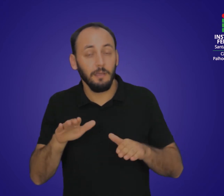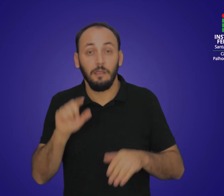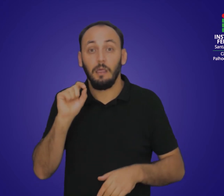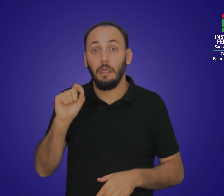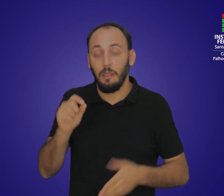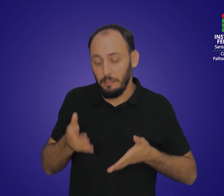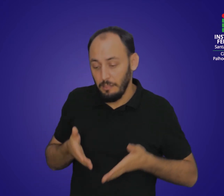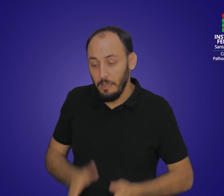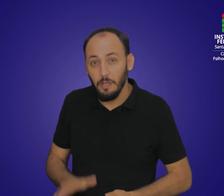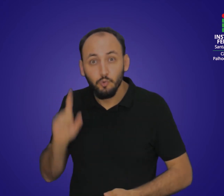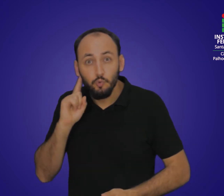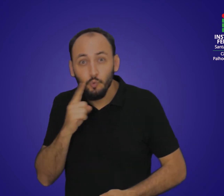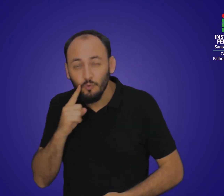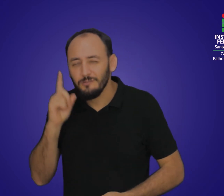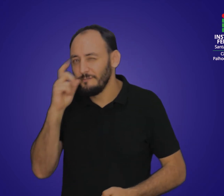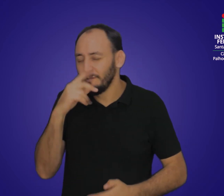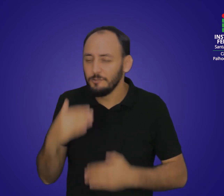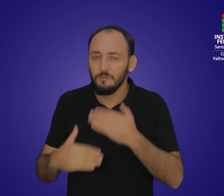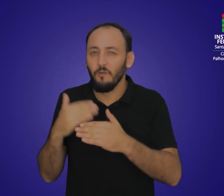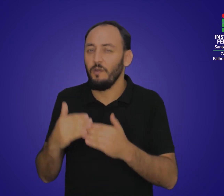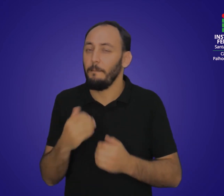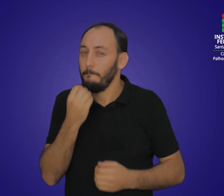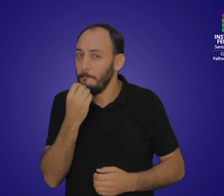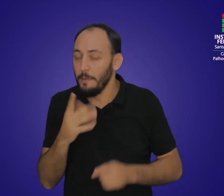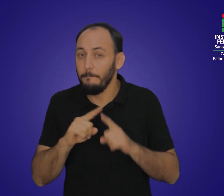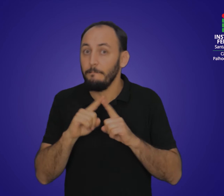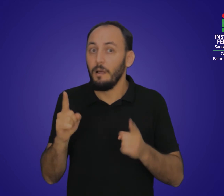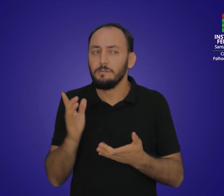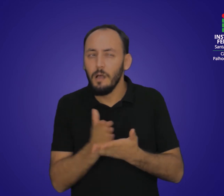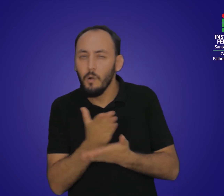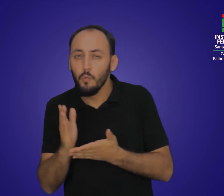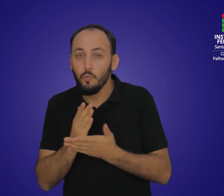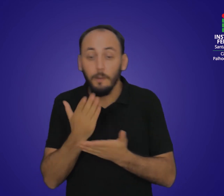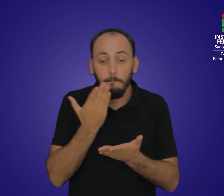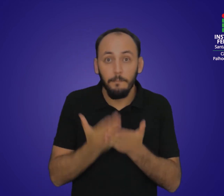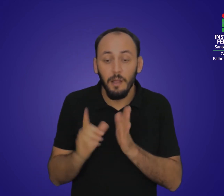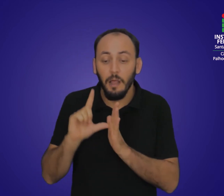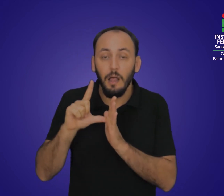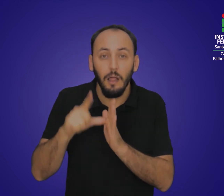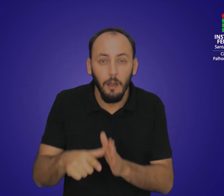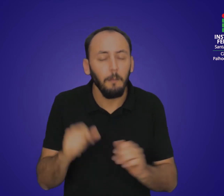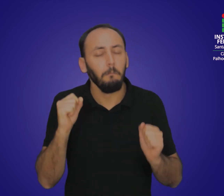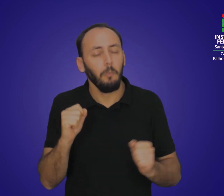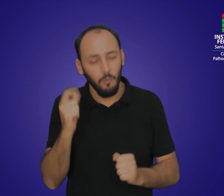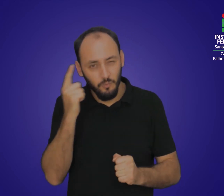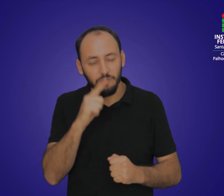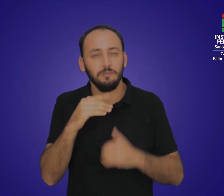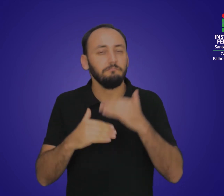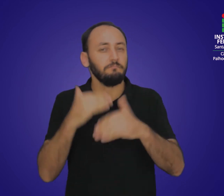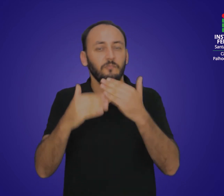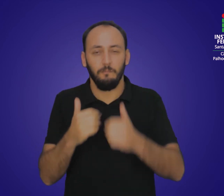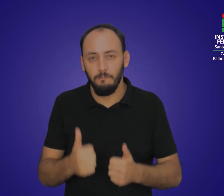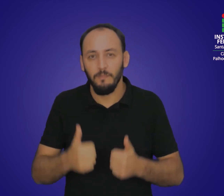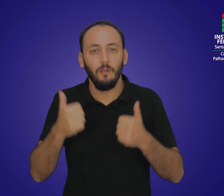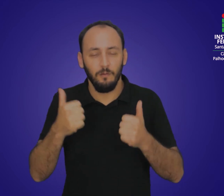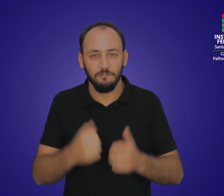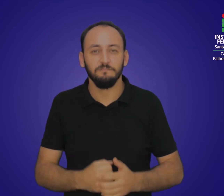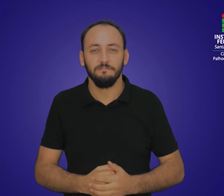Eles nasceram com uma deficiência auditiva e, mesmo que o desenvolvimento da fala ocorra com atraso, podem aprimorar a fala.